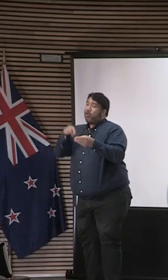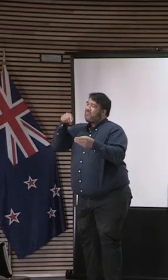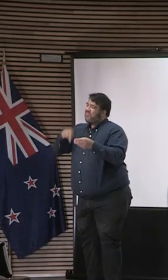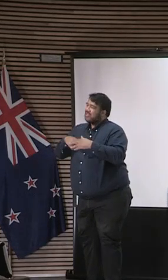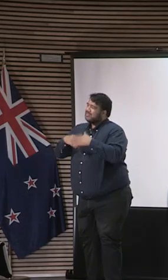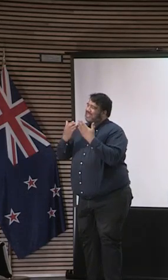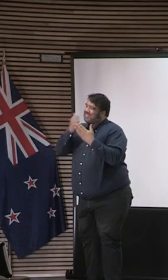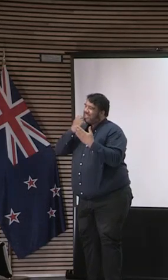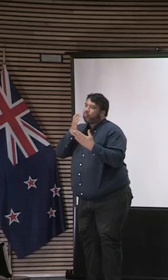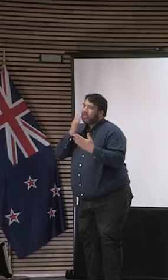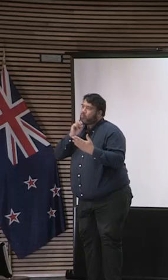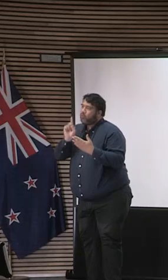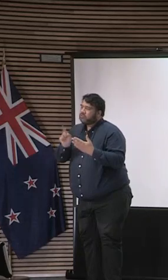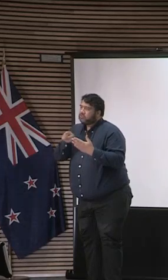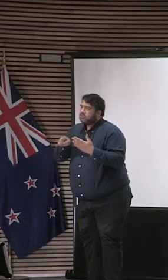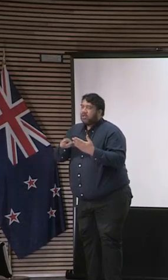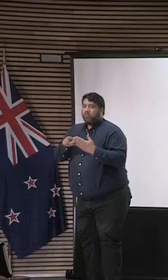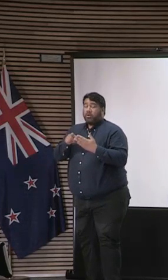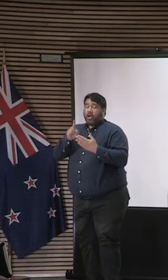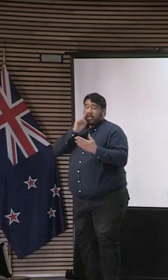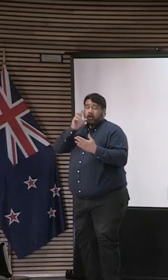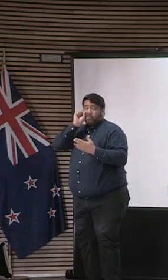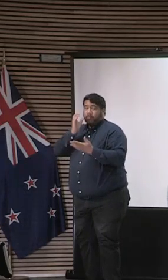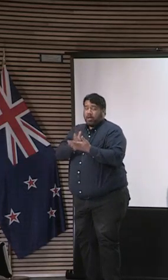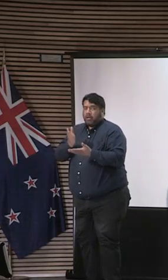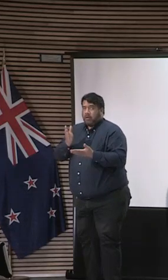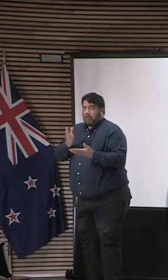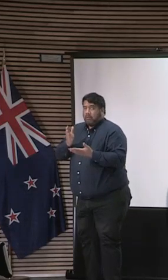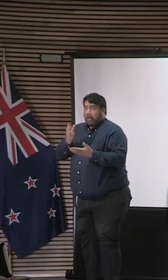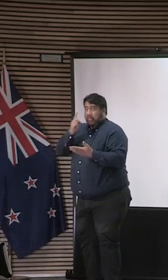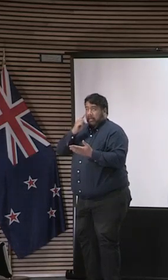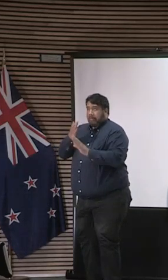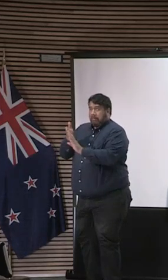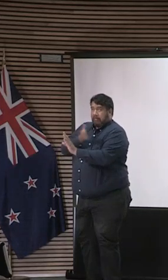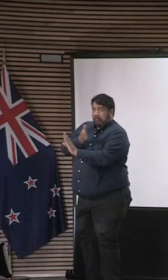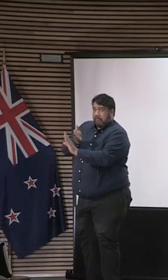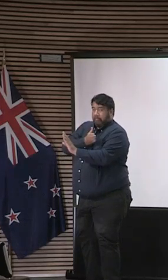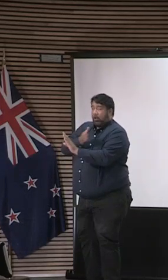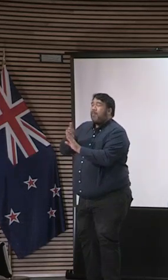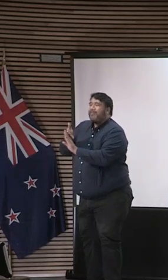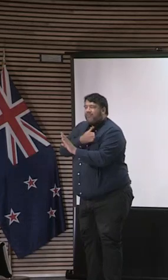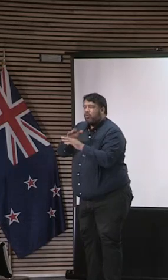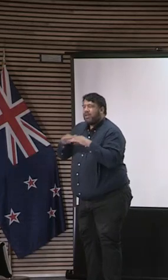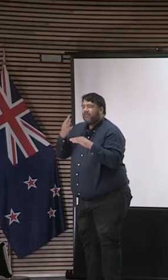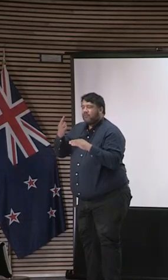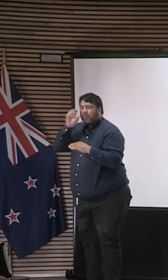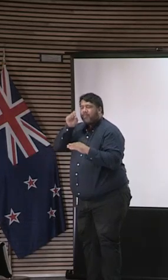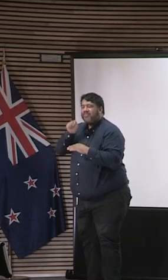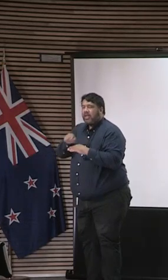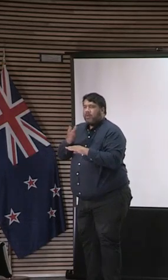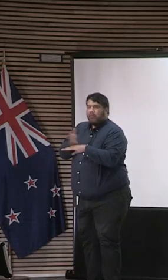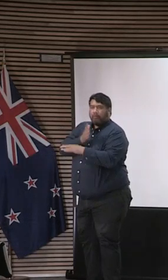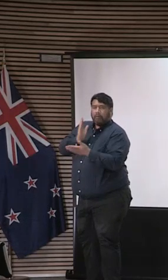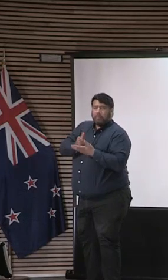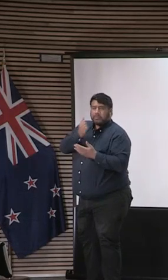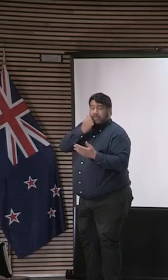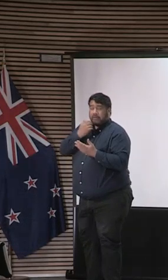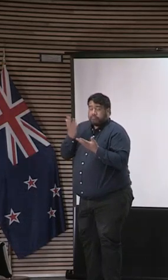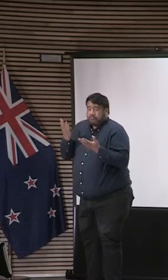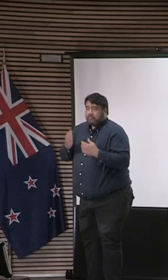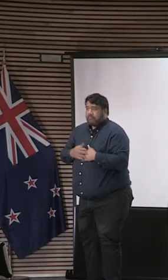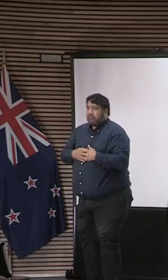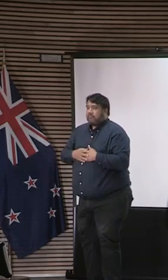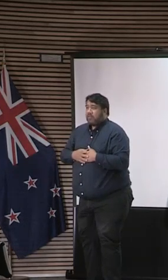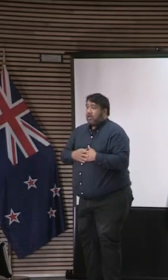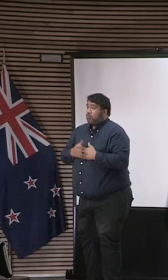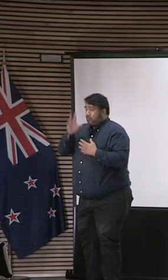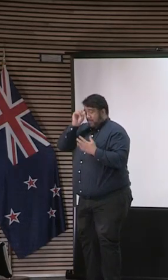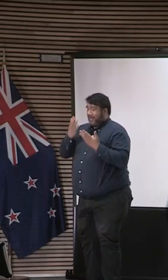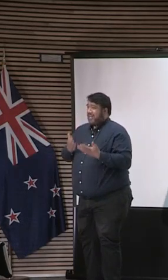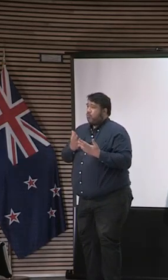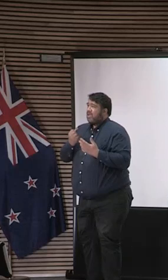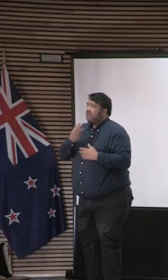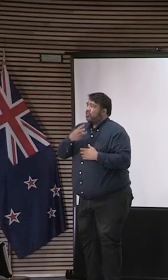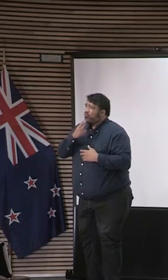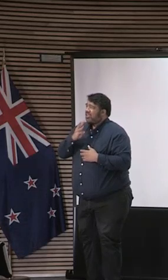whakaaro ture me tu ke atu. TE